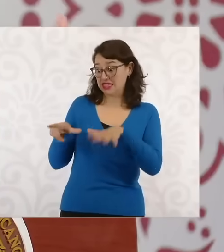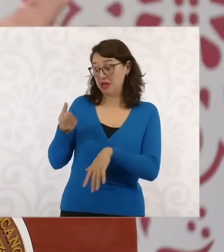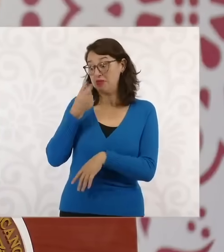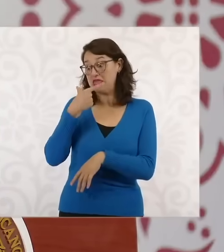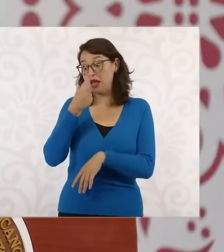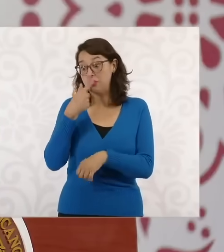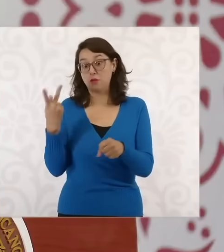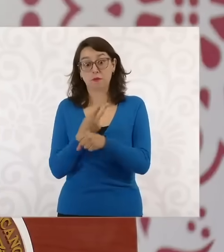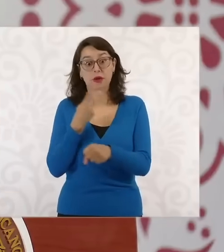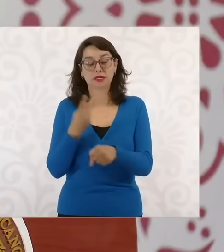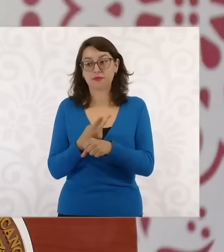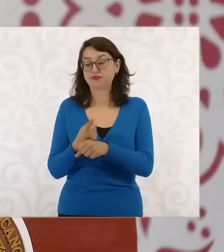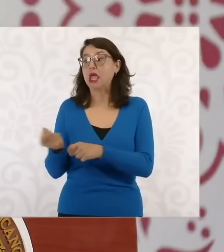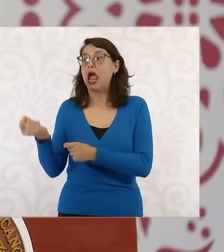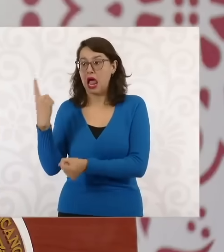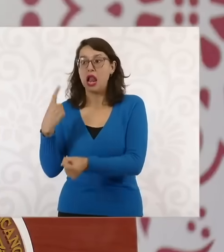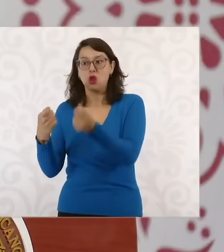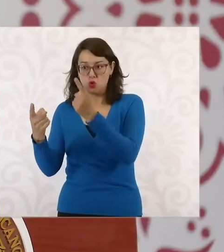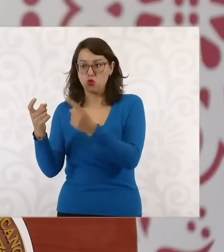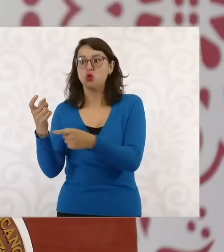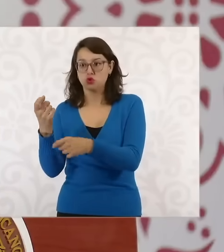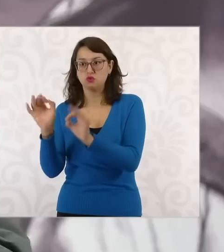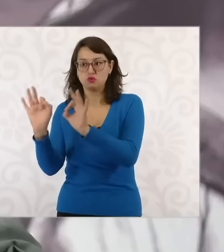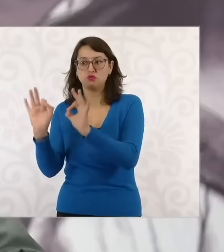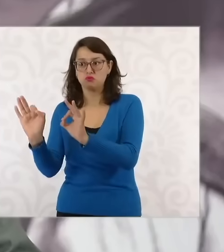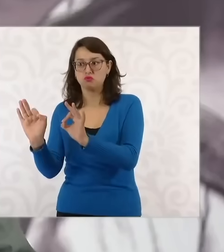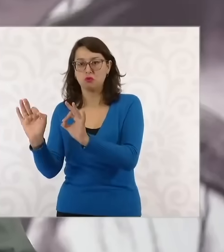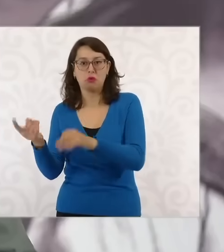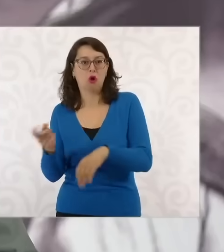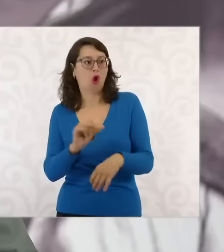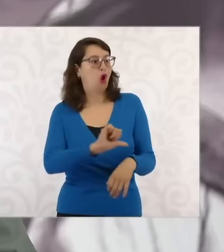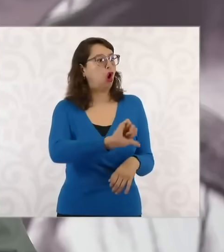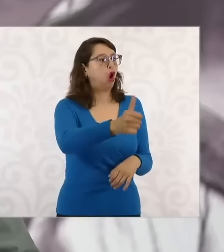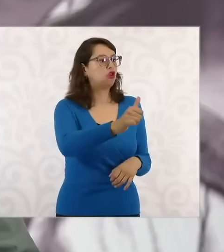variabilidad terapéutica y esa es probablemente una de las razones por la cual en nuestro país